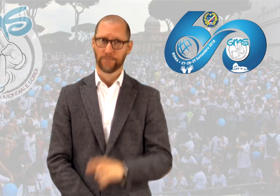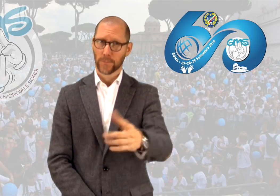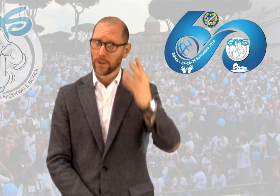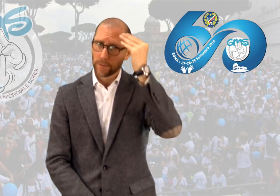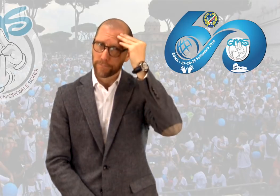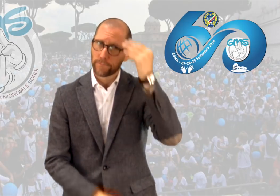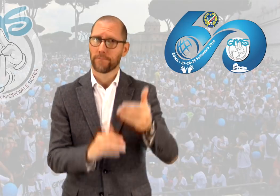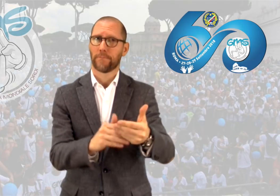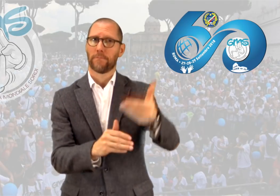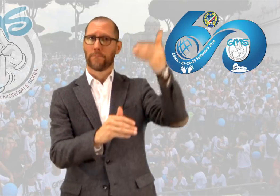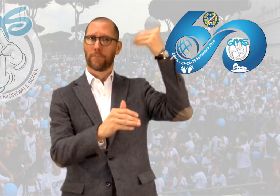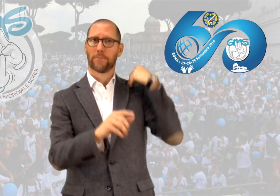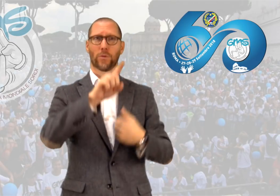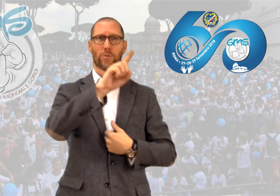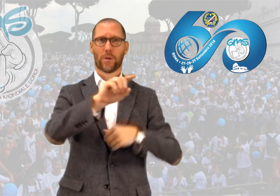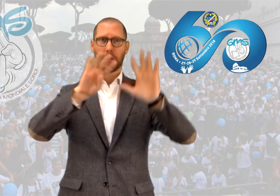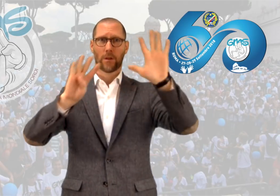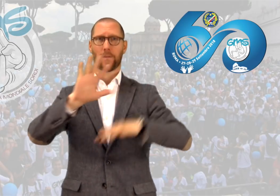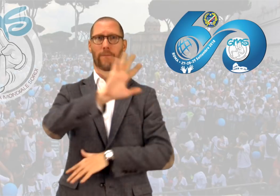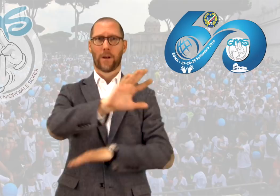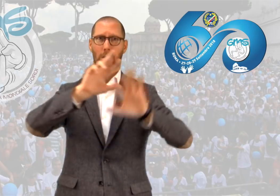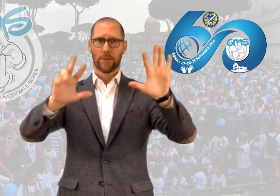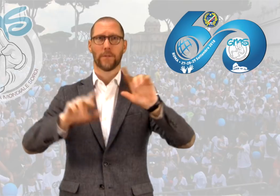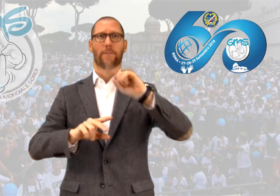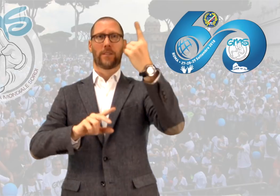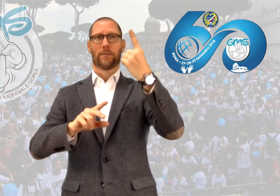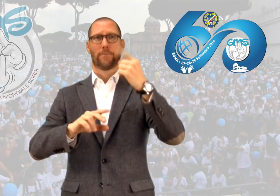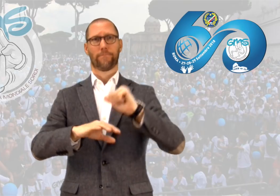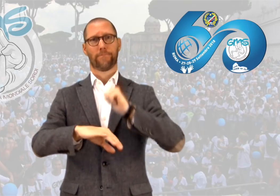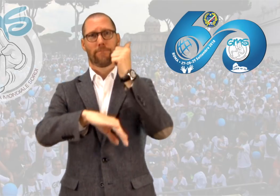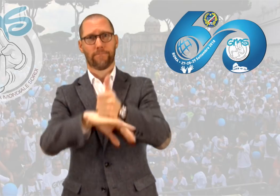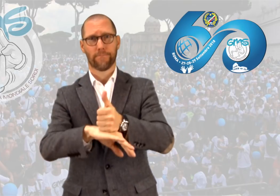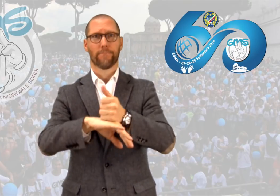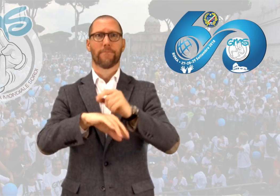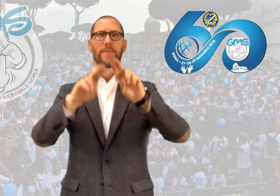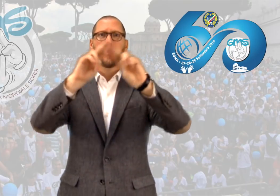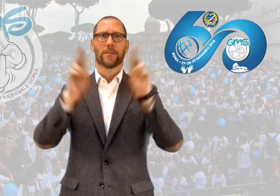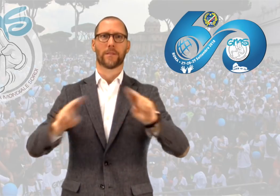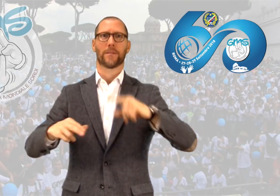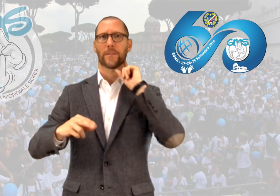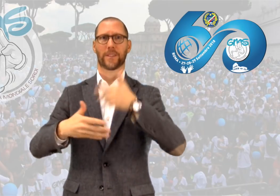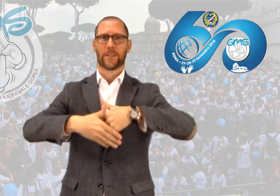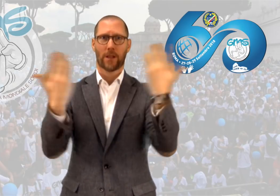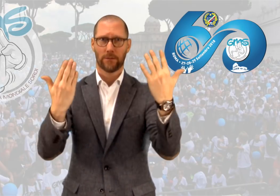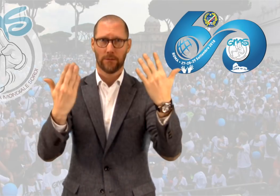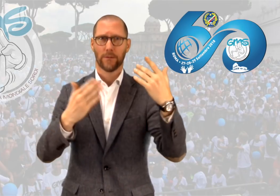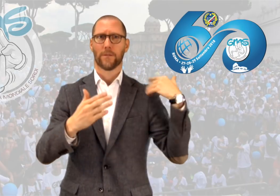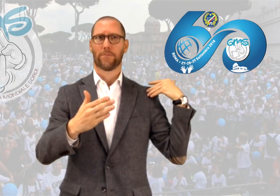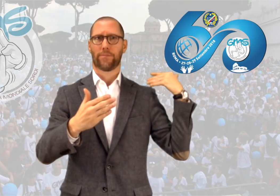Vi ricordate che nell'anno 1958 è stato organizzato il primo evento internazionale fino adesso